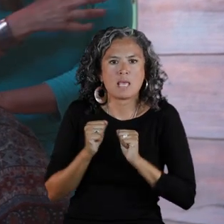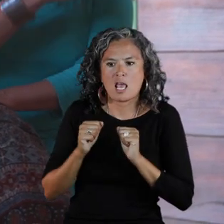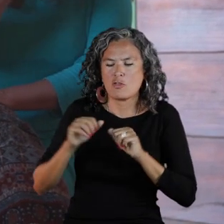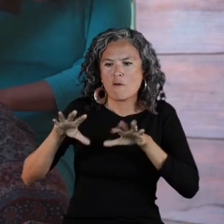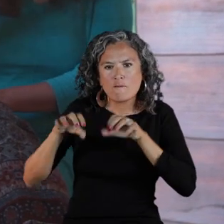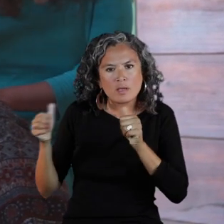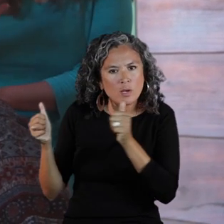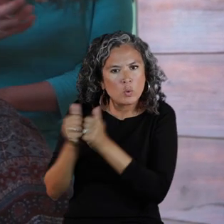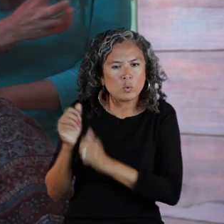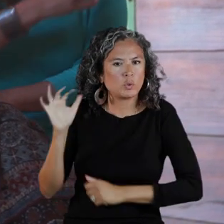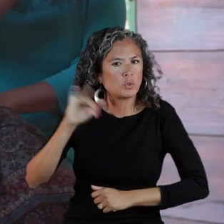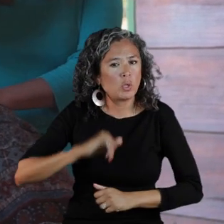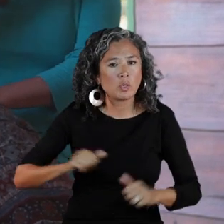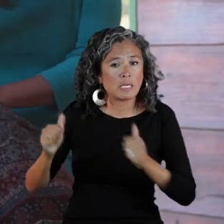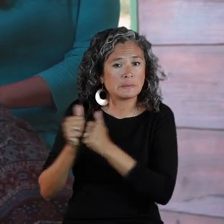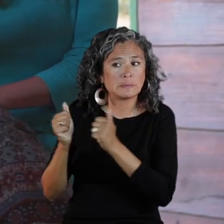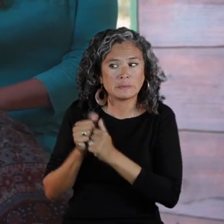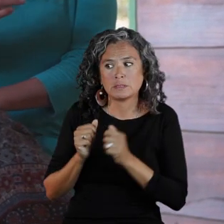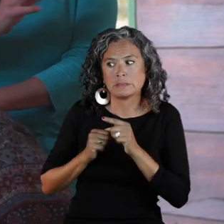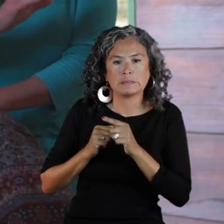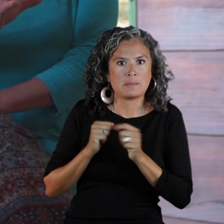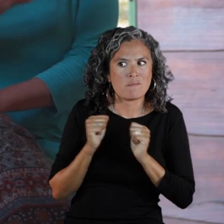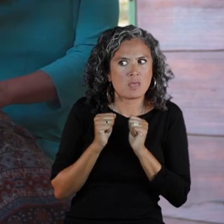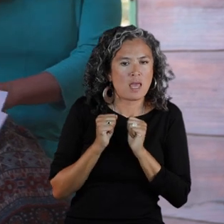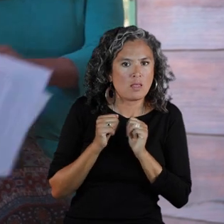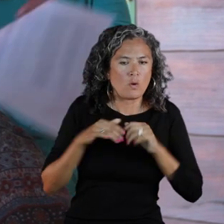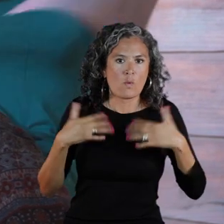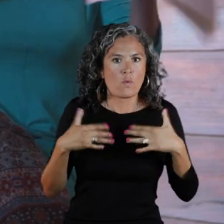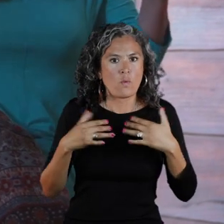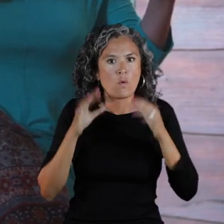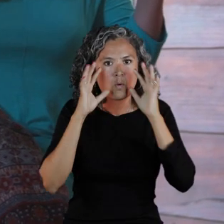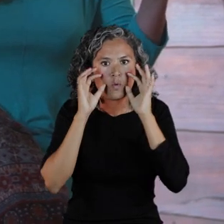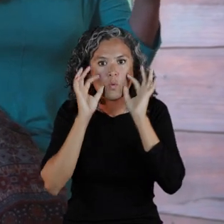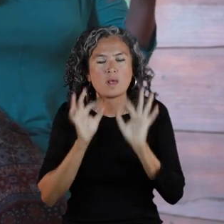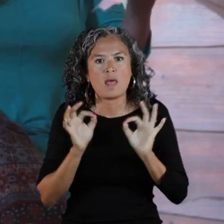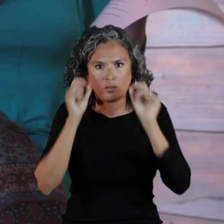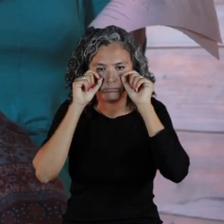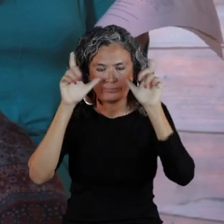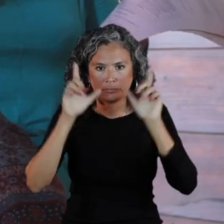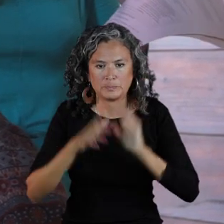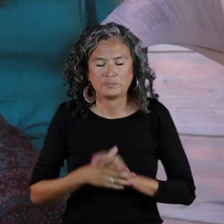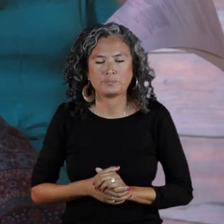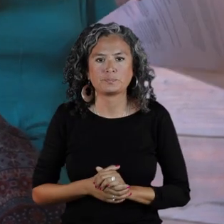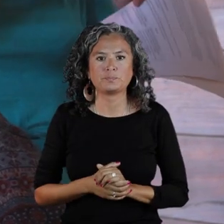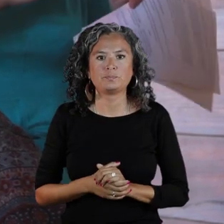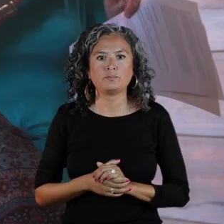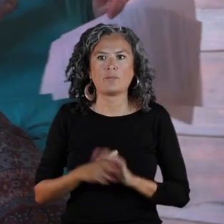con quien convive, con quien esta todos los días, hay que abrir los ojos, eso no lo